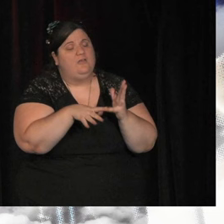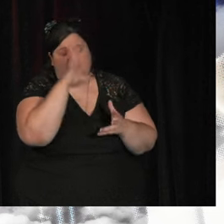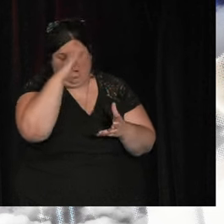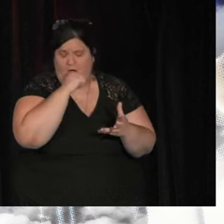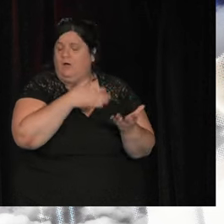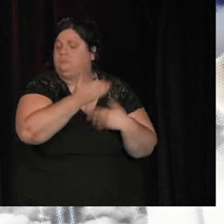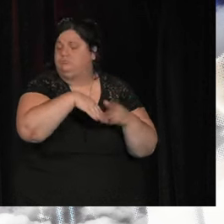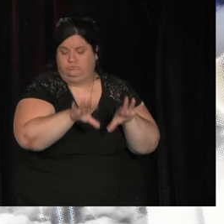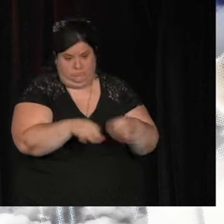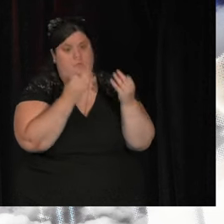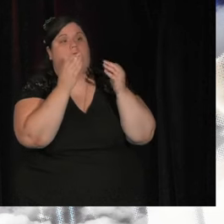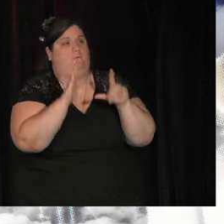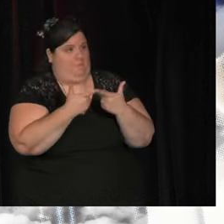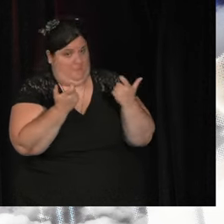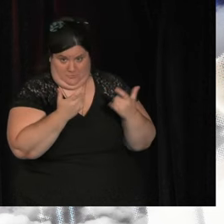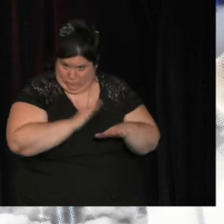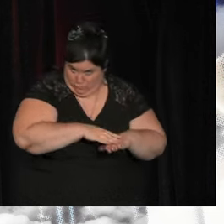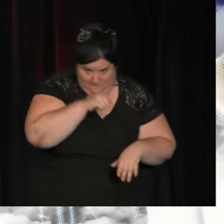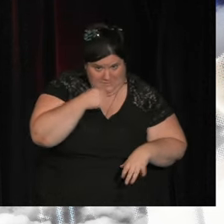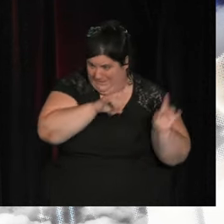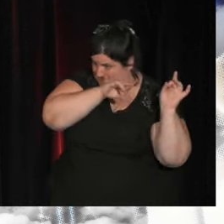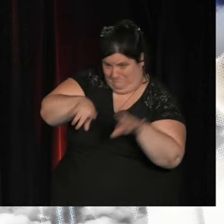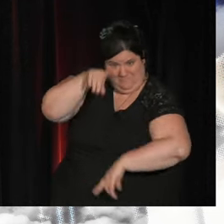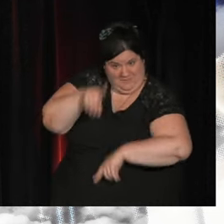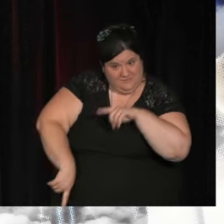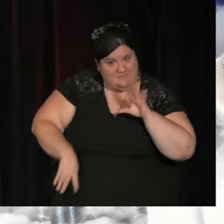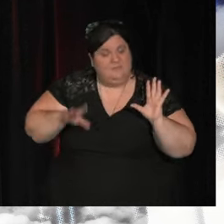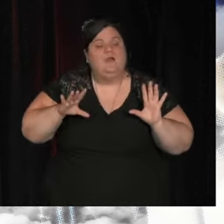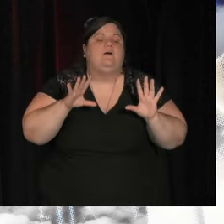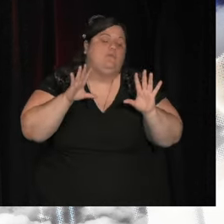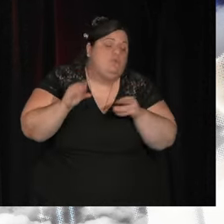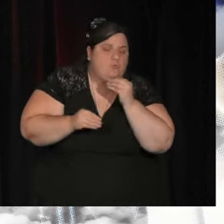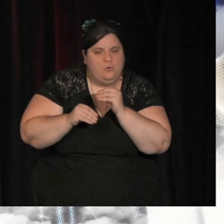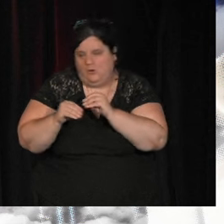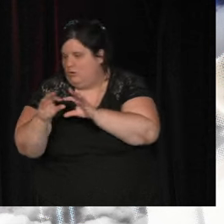Donc ils ont une version spéciale du jeu, là-bas. Et les deux jeux qui ont été ciblés par le gouvernement belge,